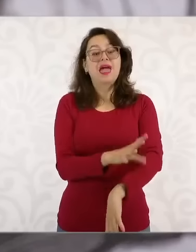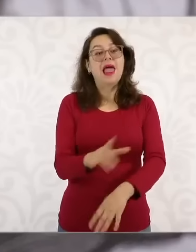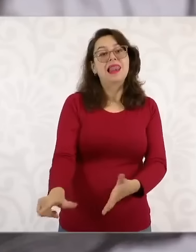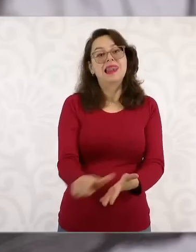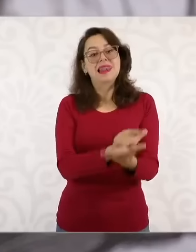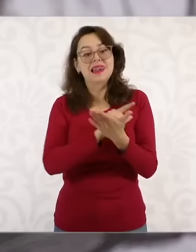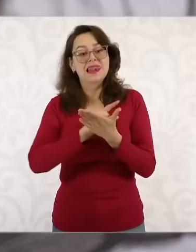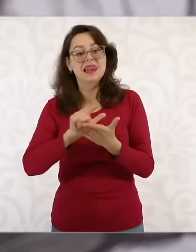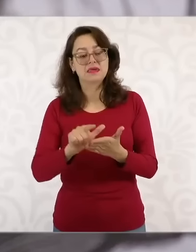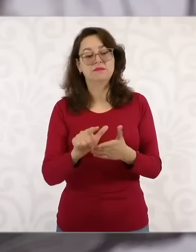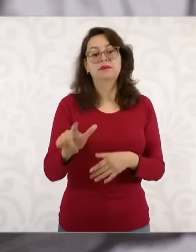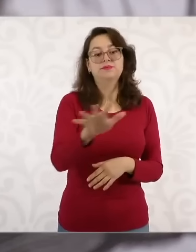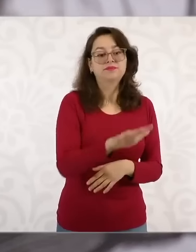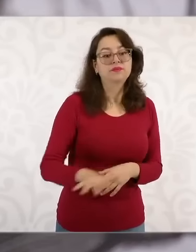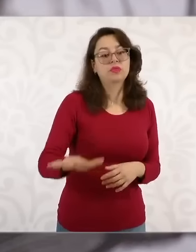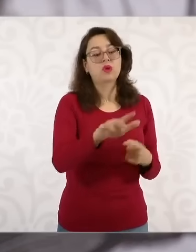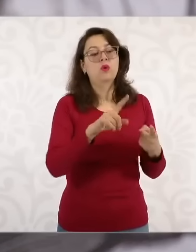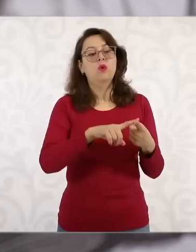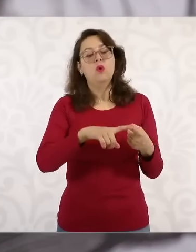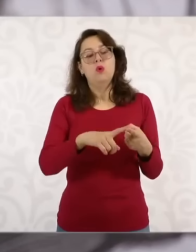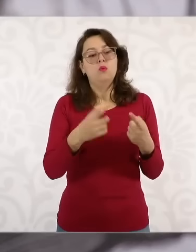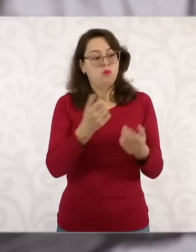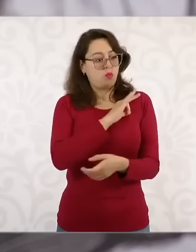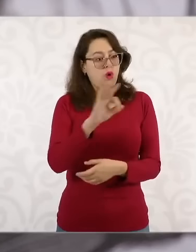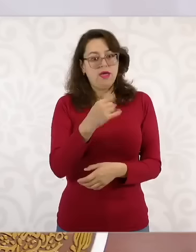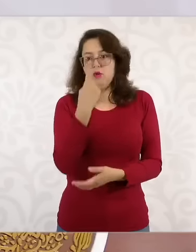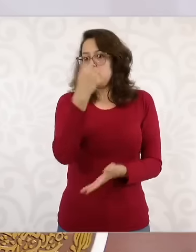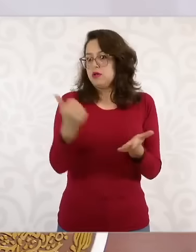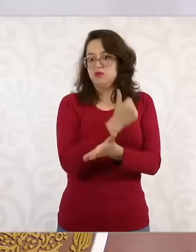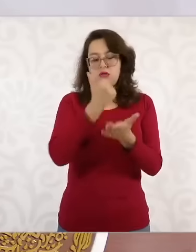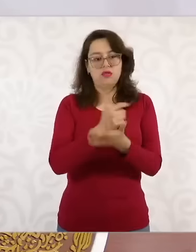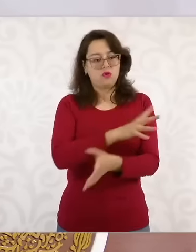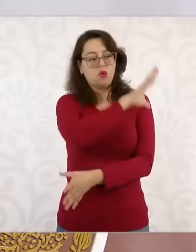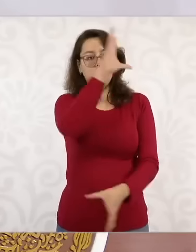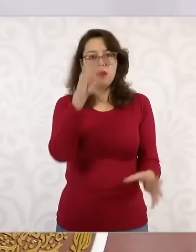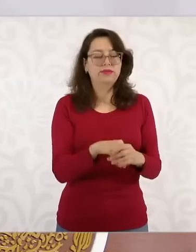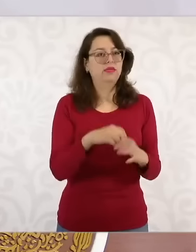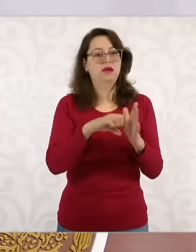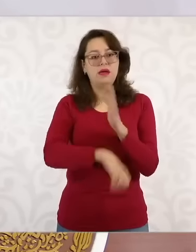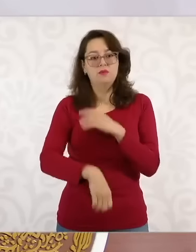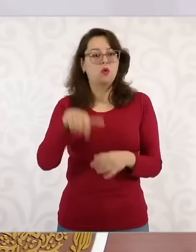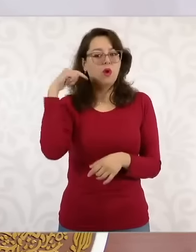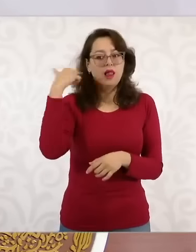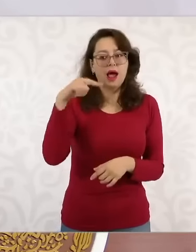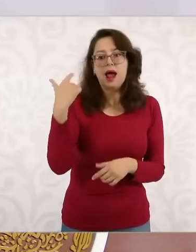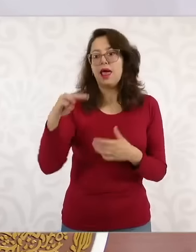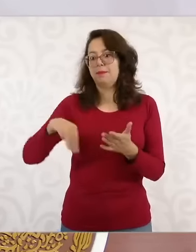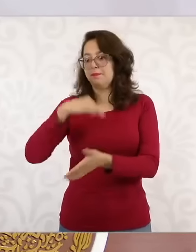del tamaño de Guadalajara, de Mérida o del estado de Baja California. Con esto también logramos